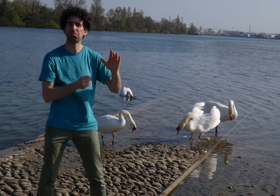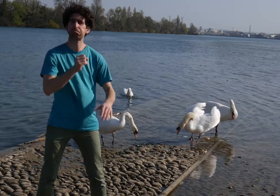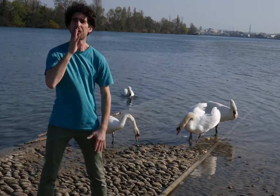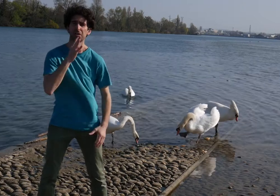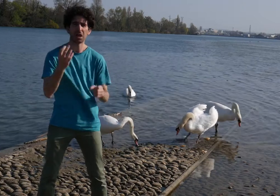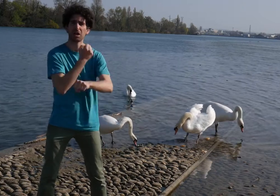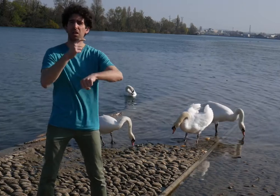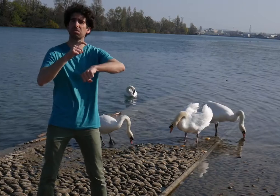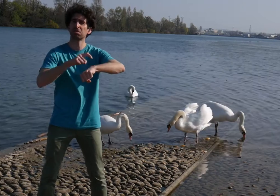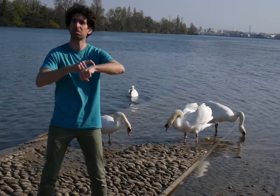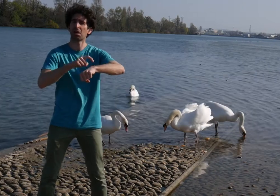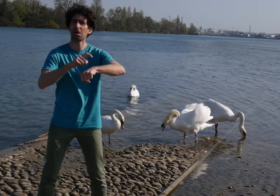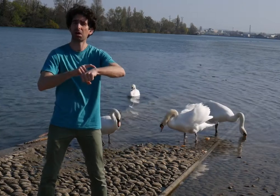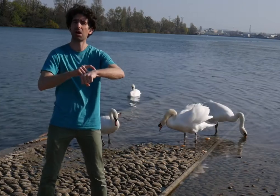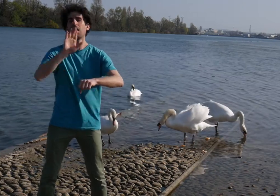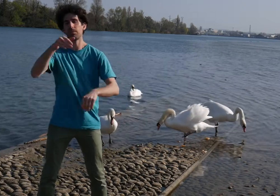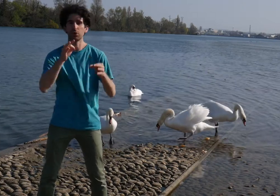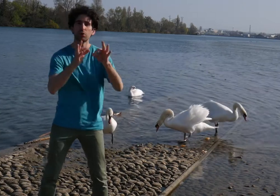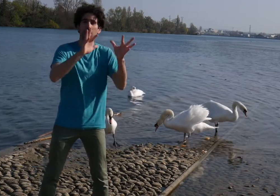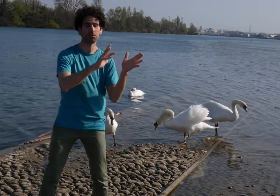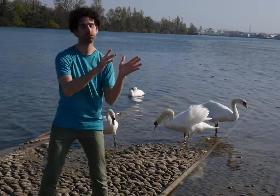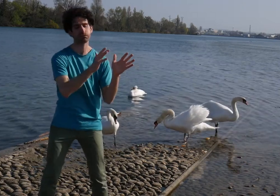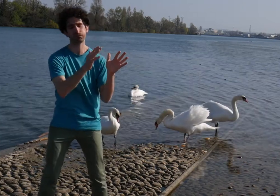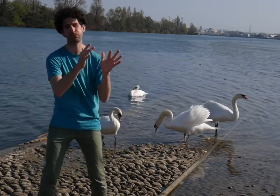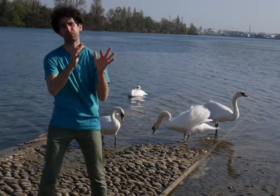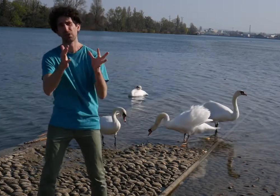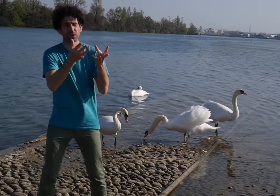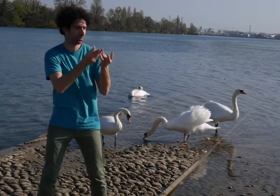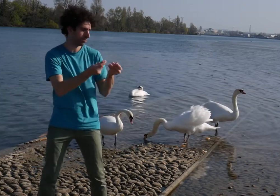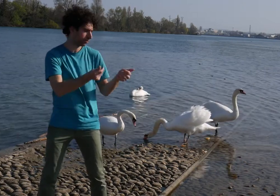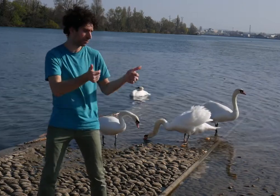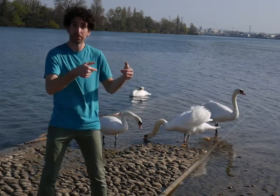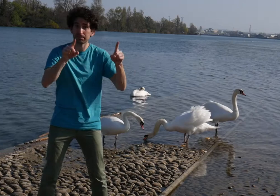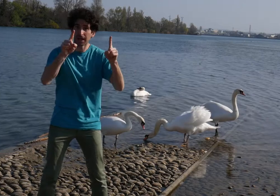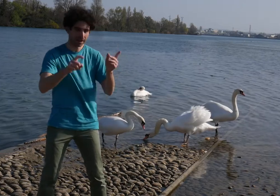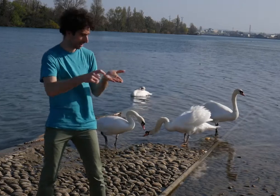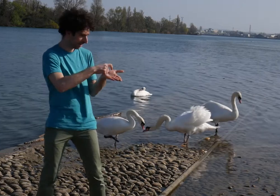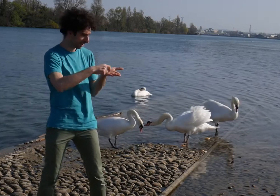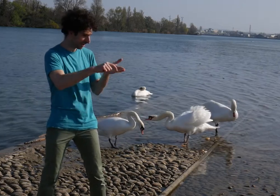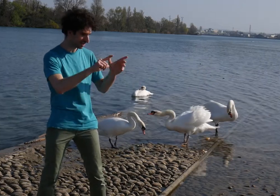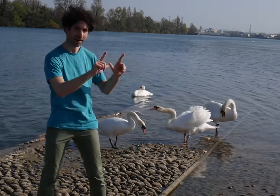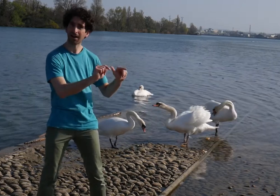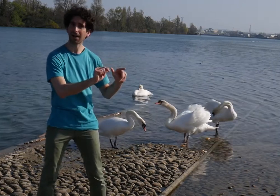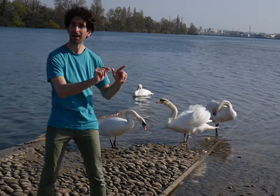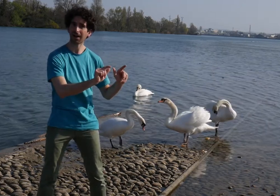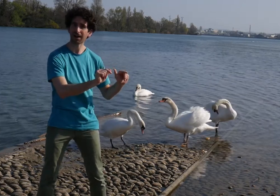C'est pratique et on gagne du temps. Après, le temps a passé et ça a disparu. Mais des traces demeurent.